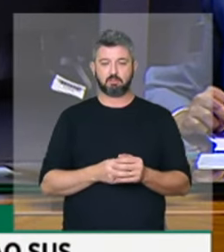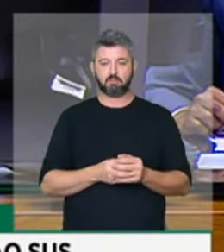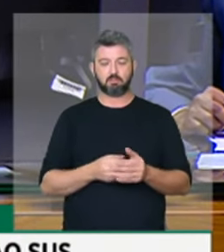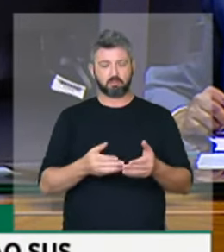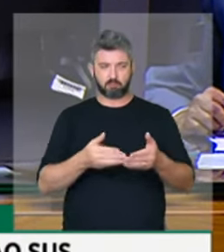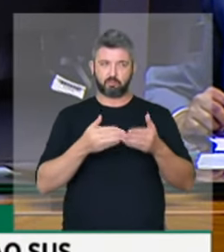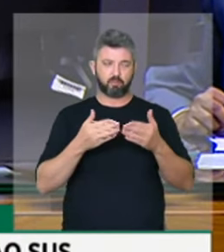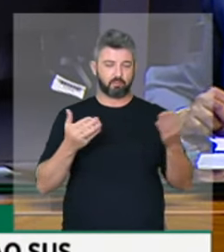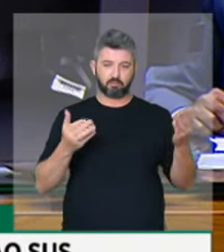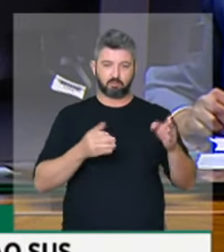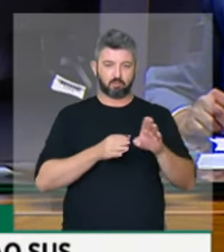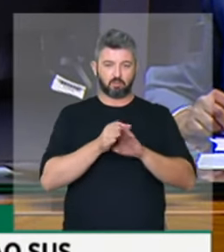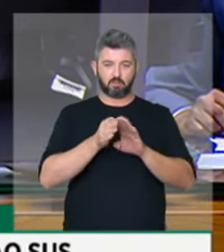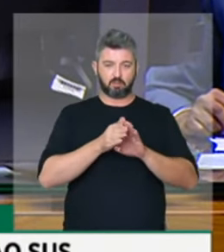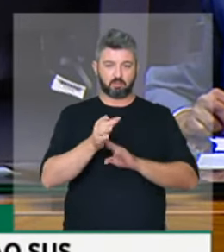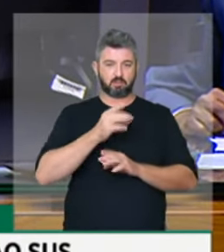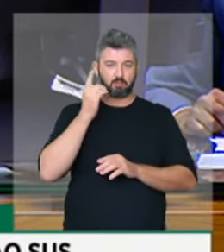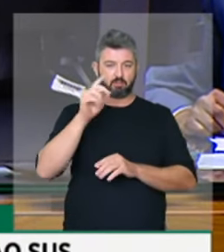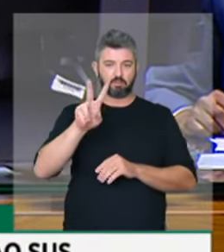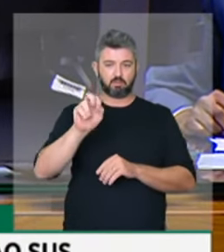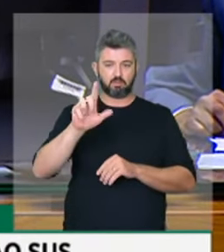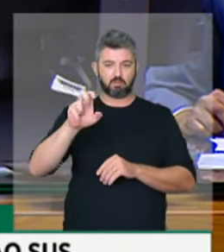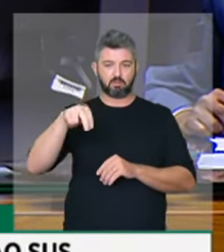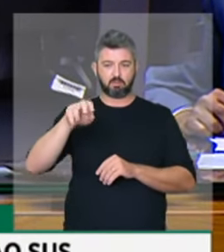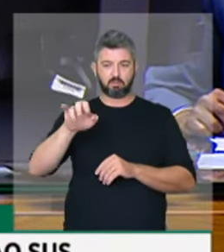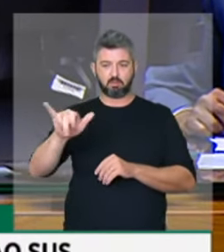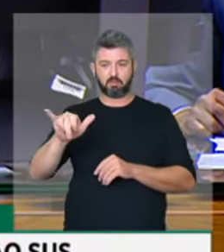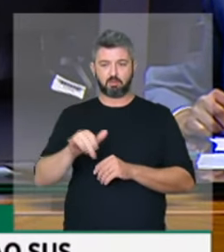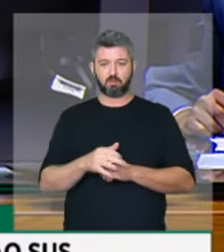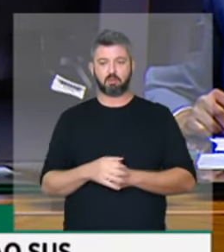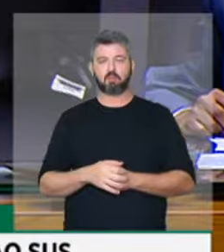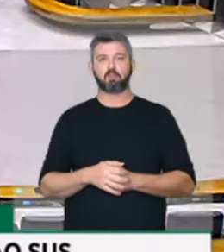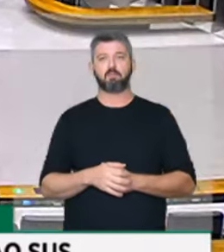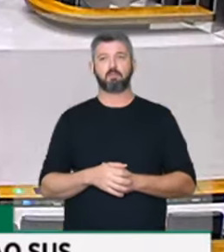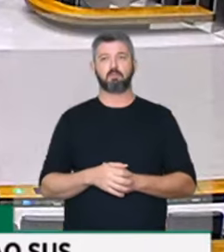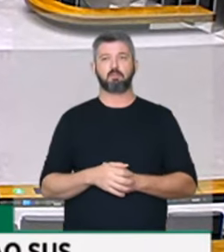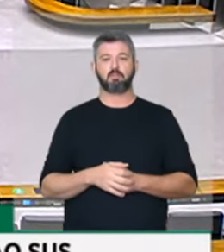WOLNEY. -- [DEP. WOLNEY]: OBRIGADO, PRESIDENTE, EU FICO ASSIM SURPRESO COM ESSA